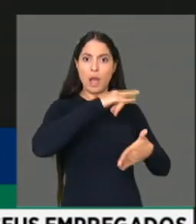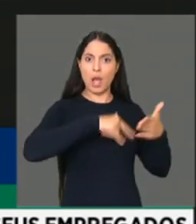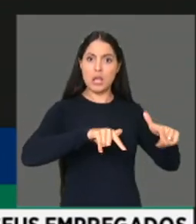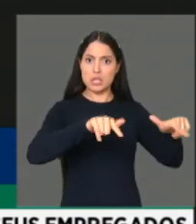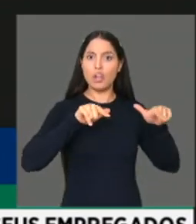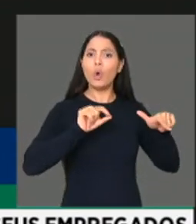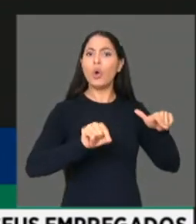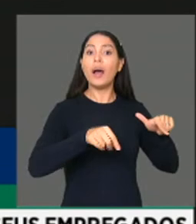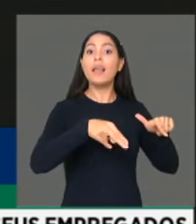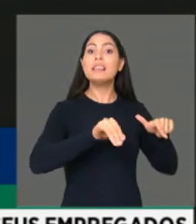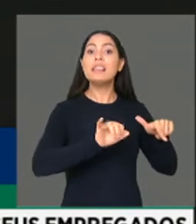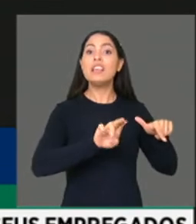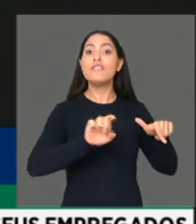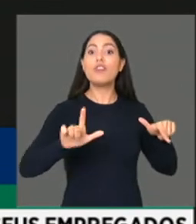DA OMS NÃO ESTÁ EXIGINDO A CERTIFICAÇÃO NÍVEL QUATRO,